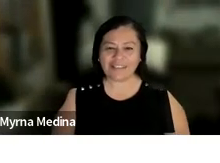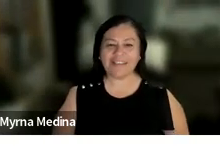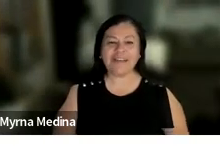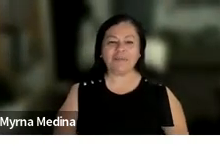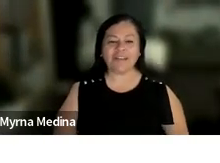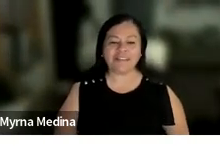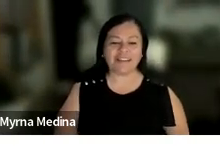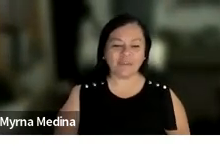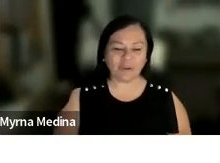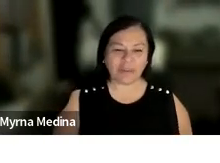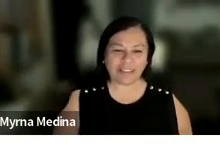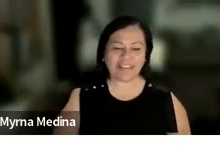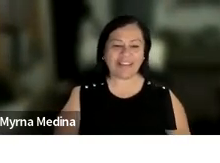A ese gracias nuevamente por.